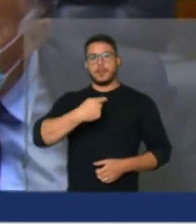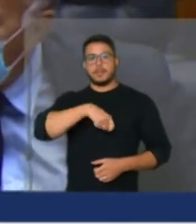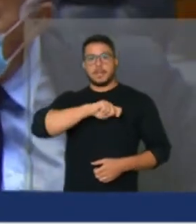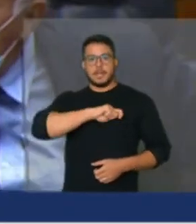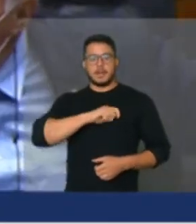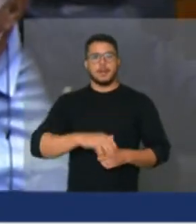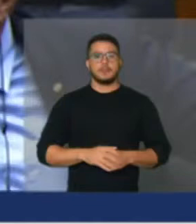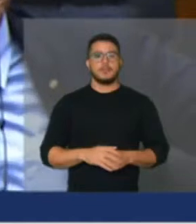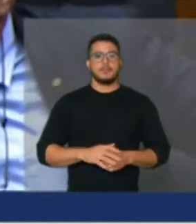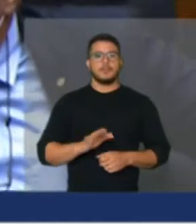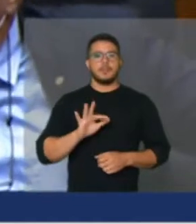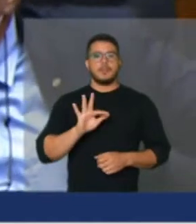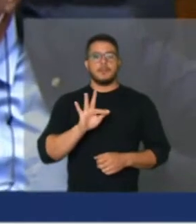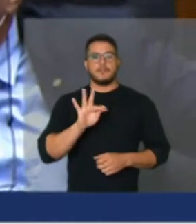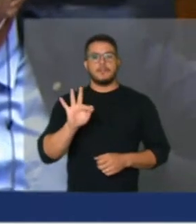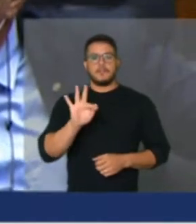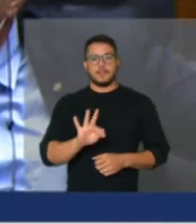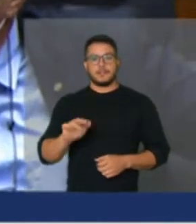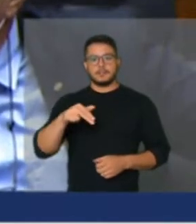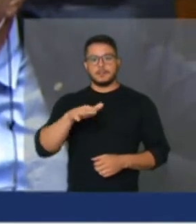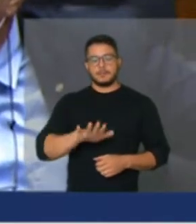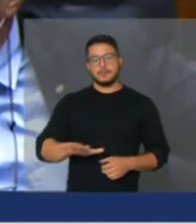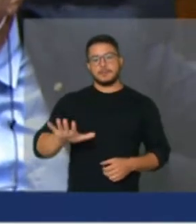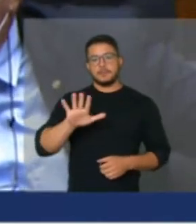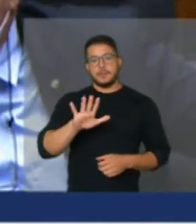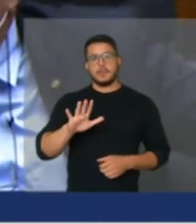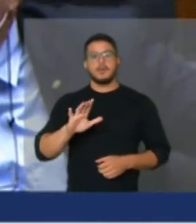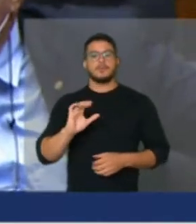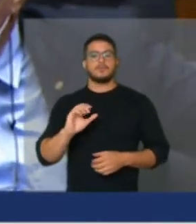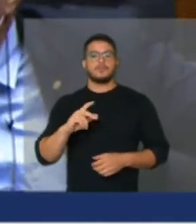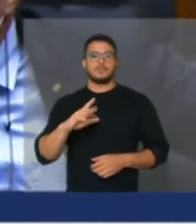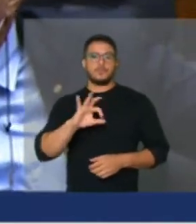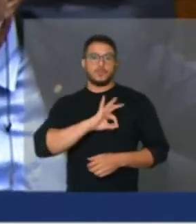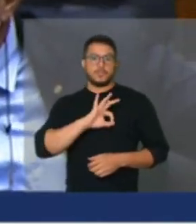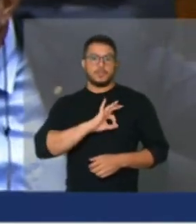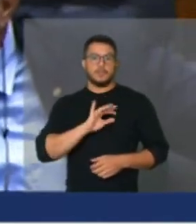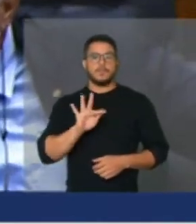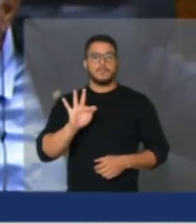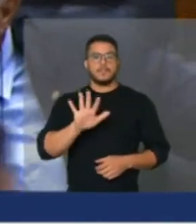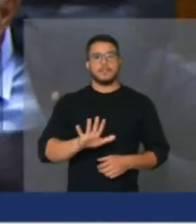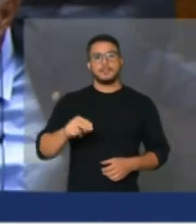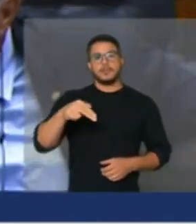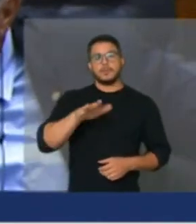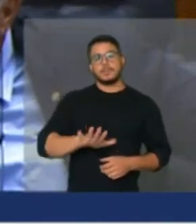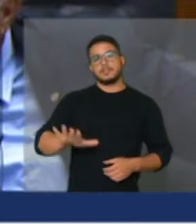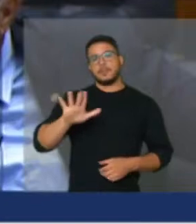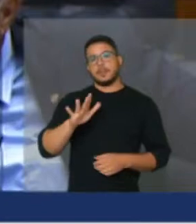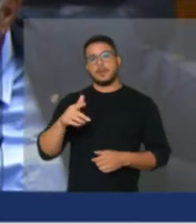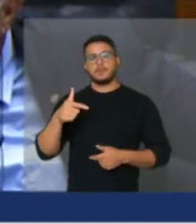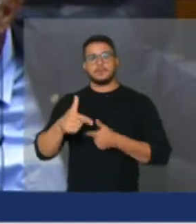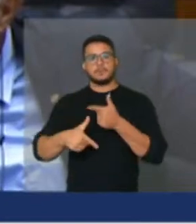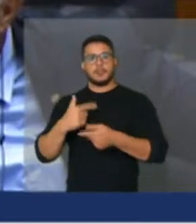FEDERAÇÃO NACIONAL DOS AGENTES PENITENCIÁRIOS, CONFEDERAÇÃO BRASILEIRA DOS TRABALHADORES DA POLÍCIA CIVIL, CONSELHO NACIONAL DAS ENTIDADES REPRESENTATIVAS DOS